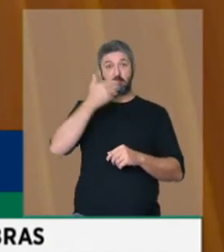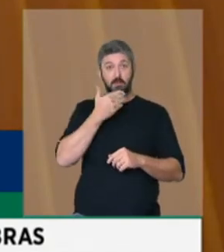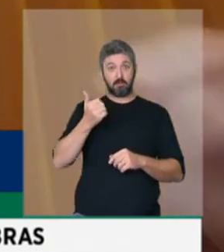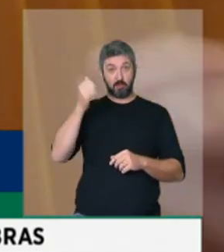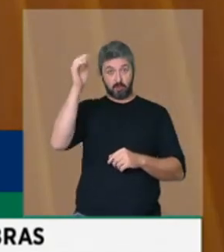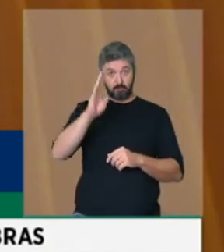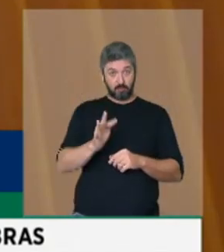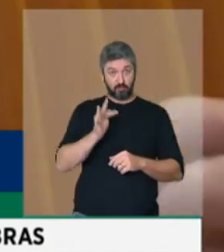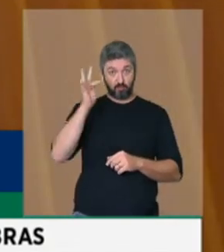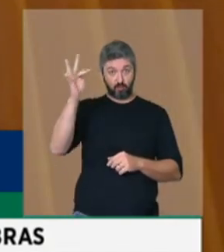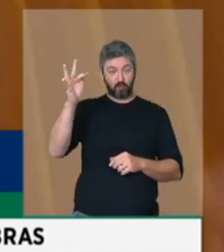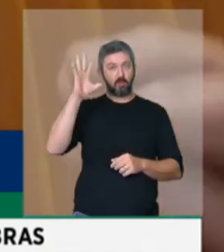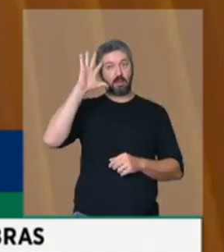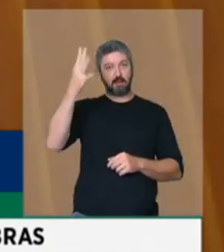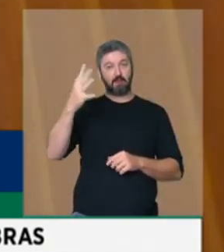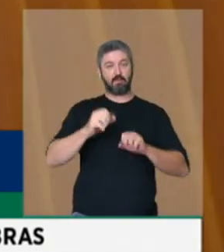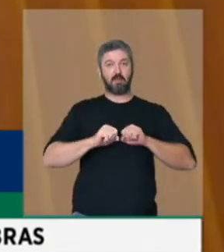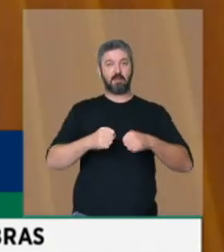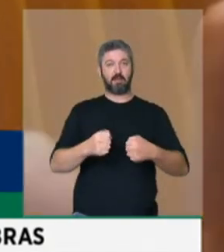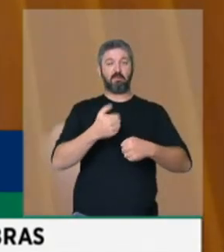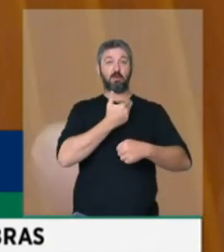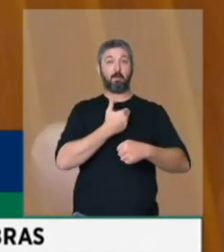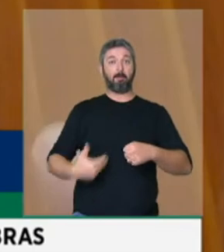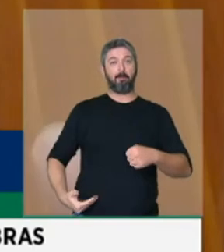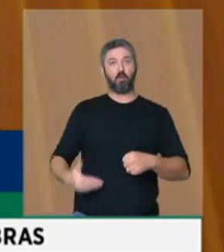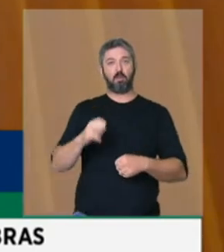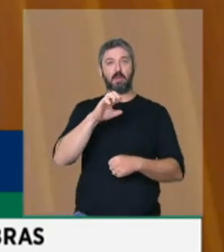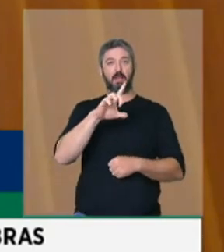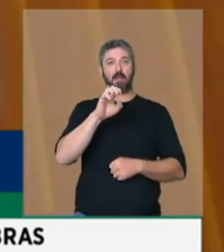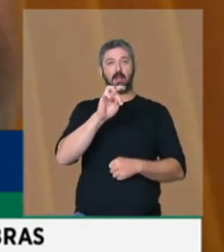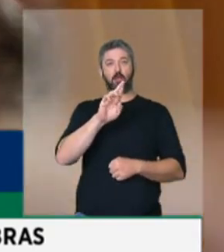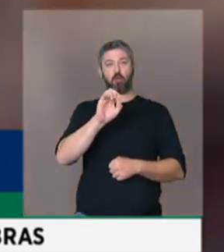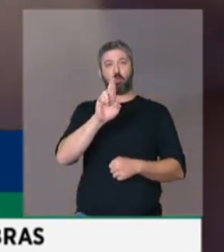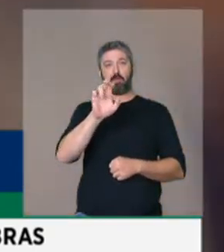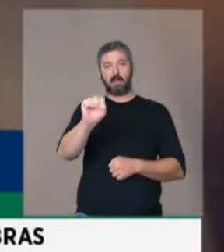LUCRO ELEVADO COM O PREÇO DE TARIFA EXTREMAMENTE ELEVADA. O INTERESSE NACIONAL ESTÁ LONGE